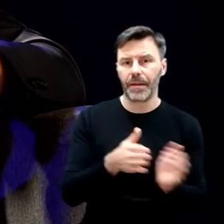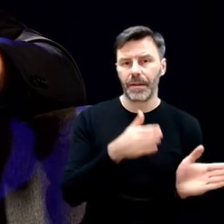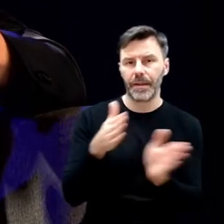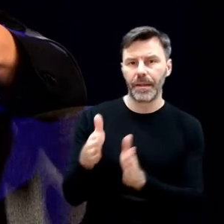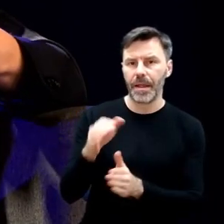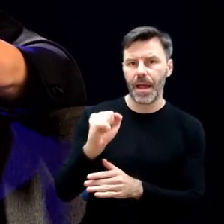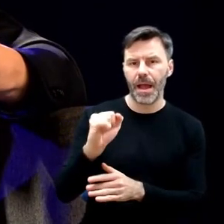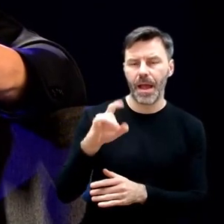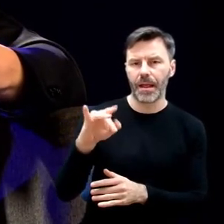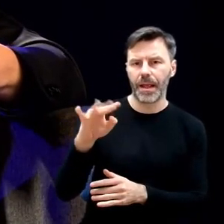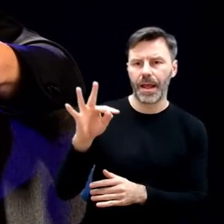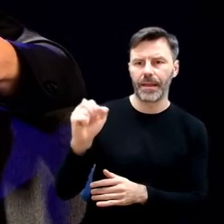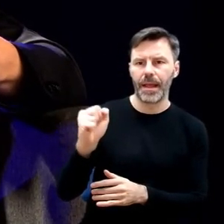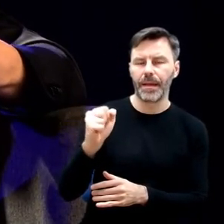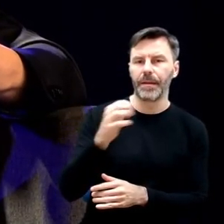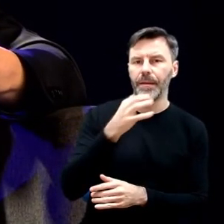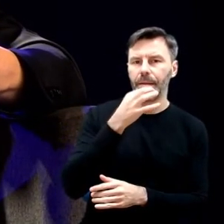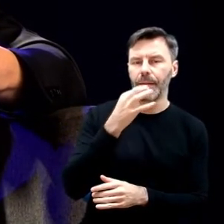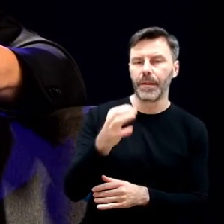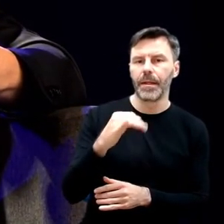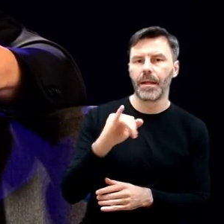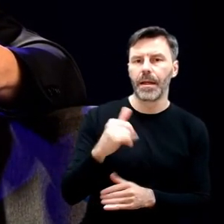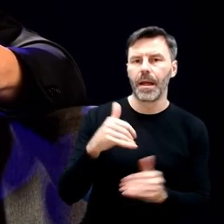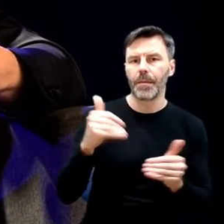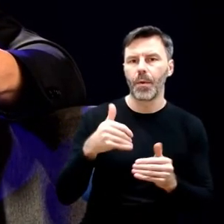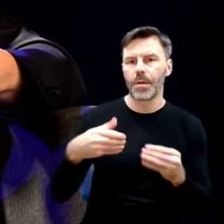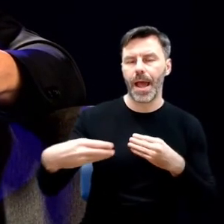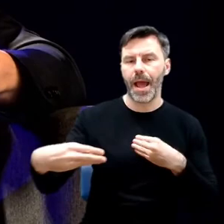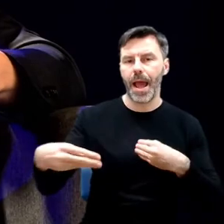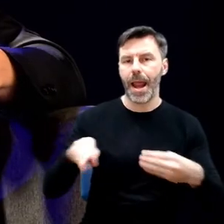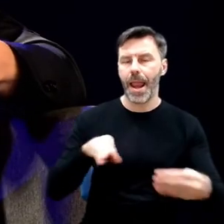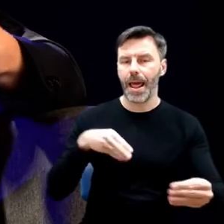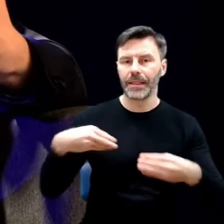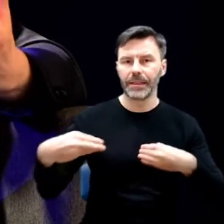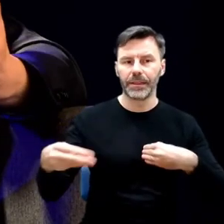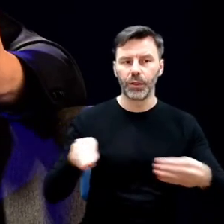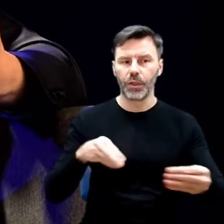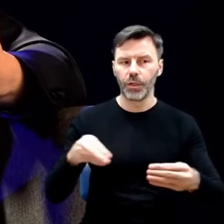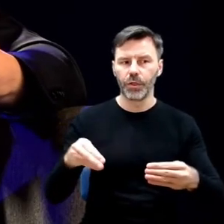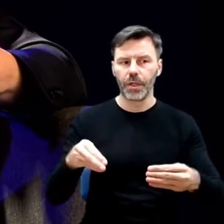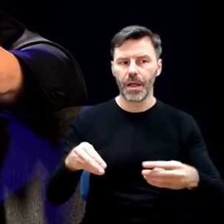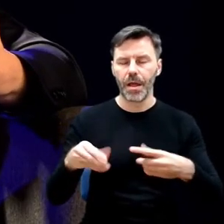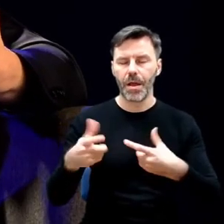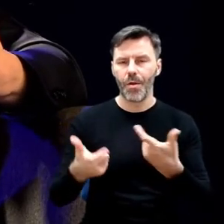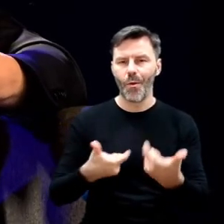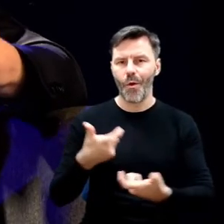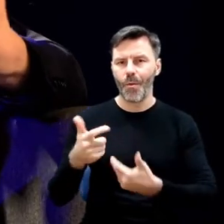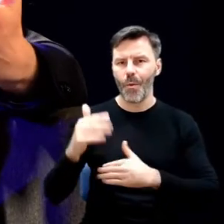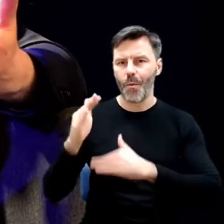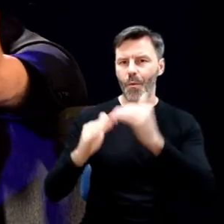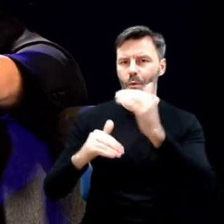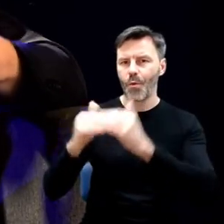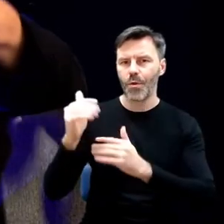jaka jest możliwość elastycznego kształtowania tego rodzaju zabudowy z zależności od tego jakie są lokalne potrzeby dotyczące